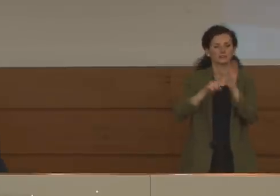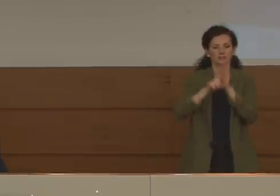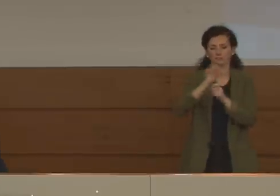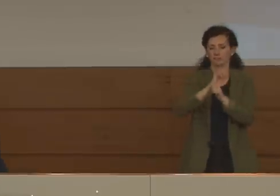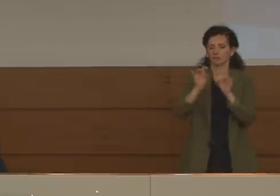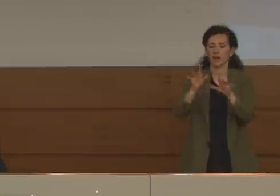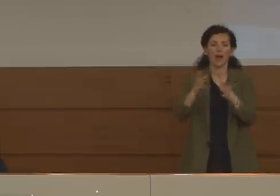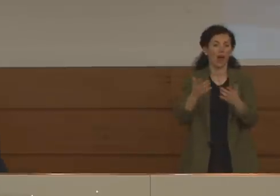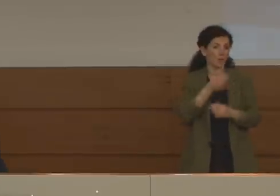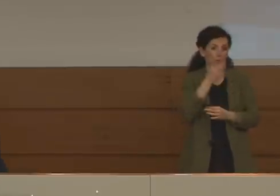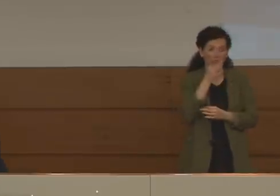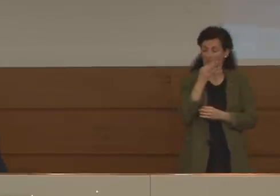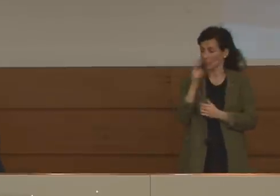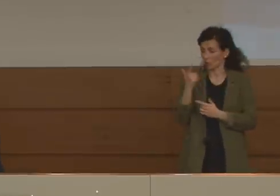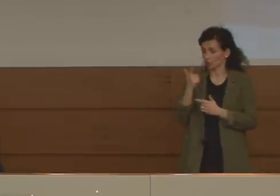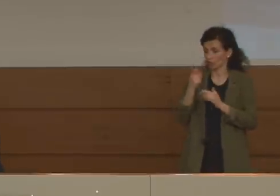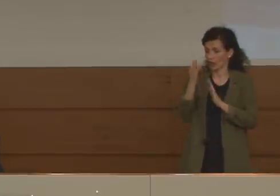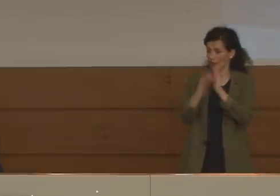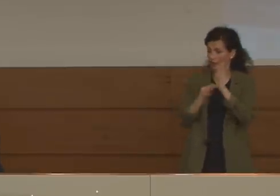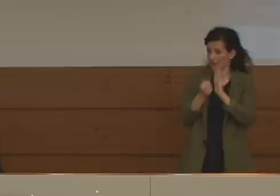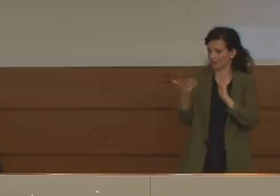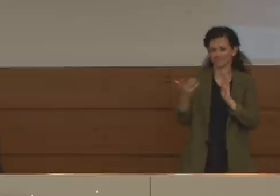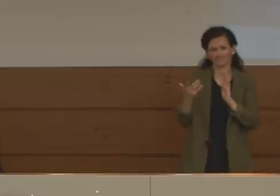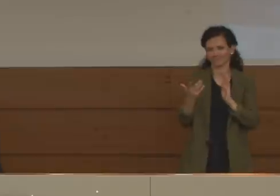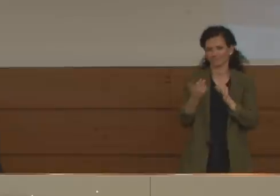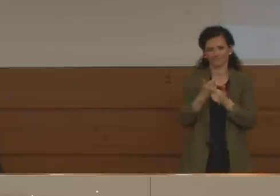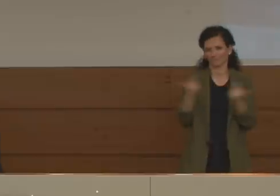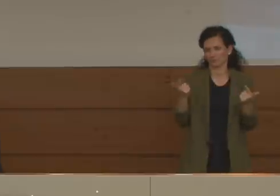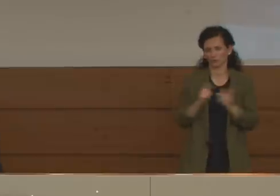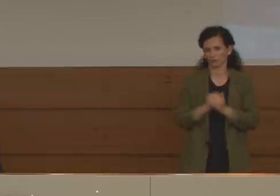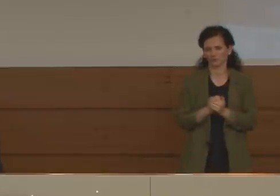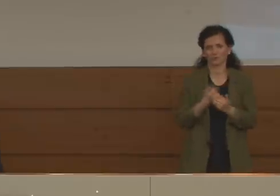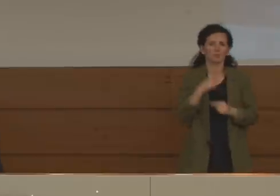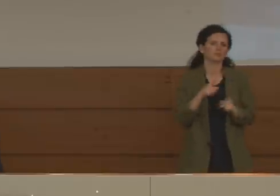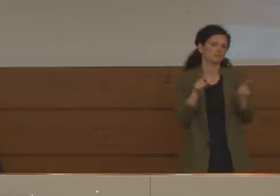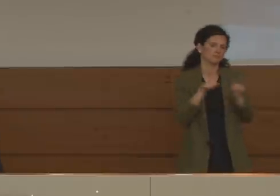No, c'è il buon senso che ha detto il dottor Borrelli.